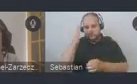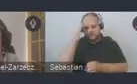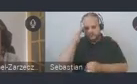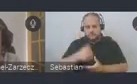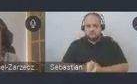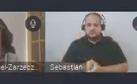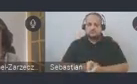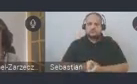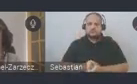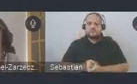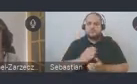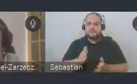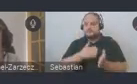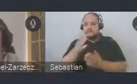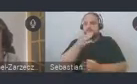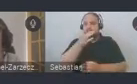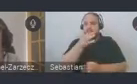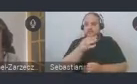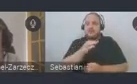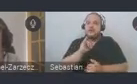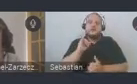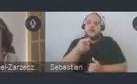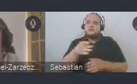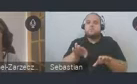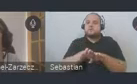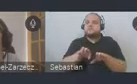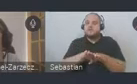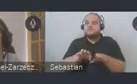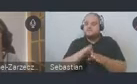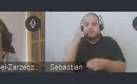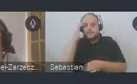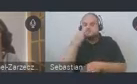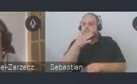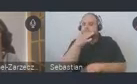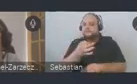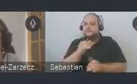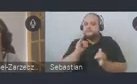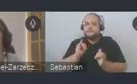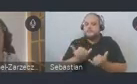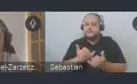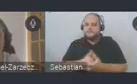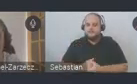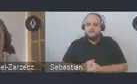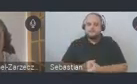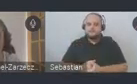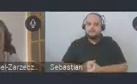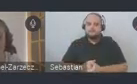I tutaj kolejne pytanie dla was. Jakie to są podstawowe umiejętności cyfrowe? Co do nich zaliczamy, tak?